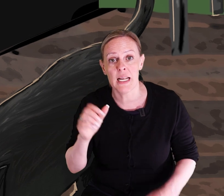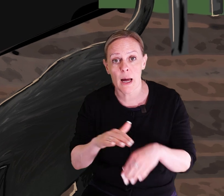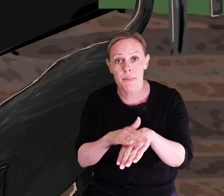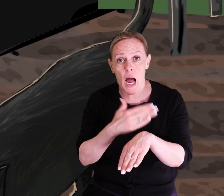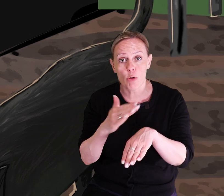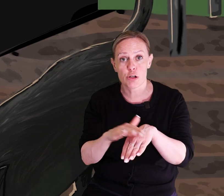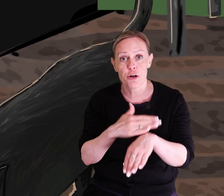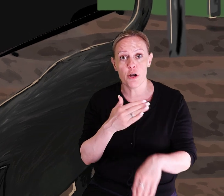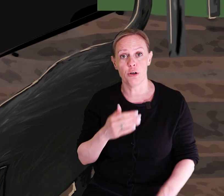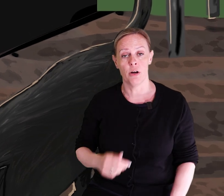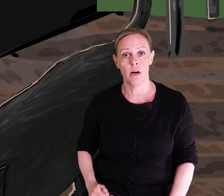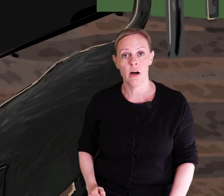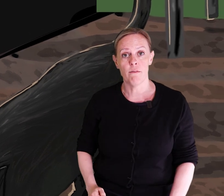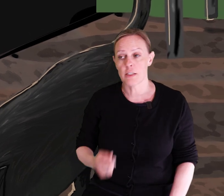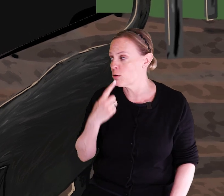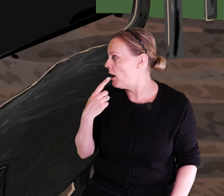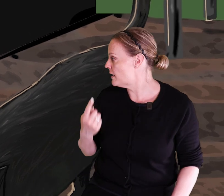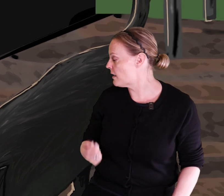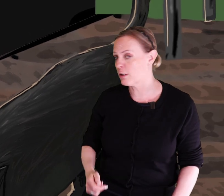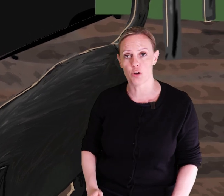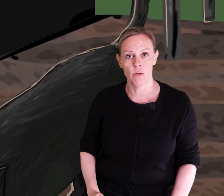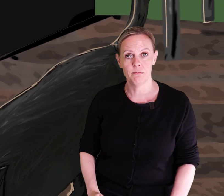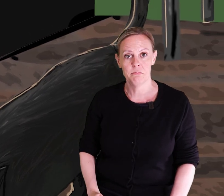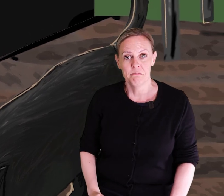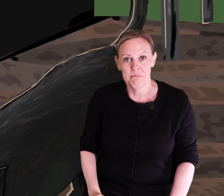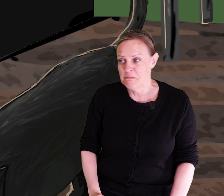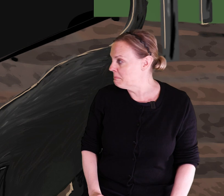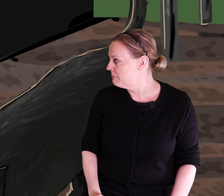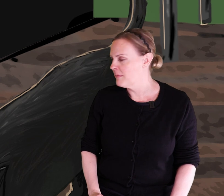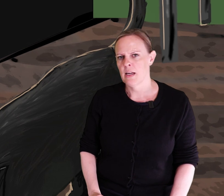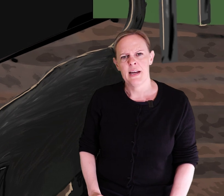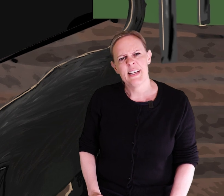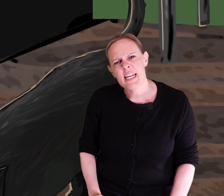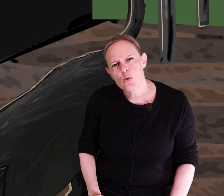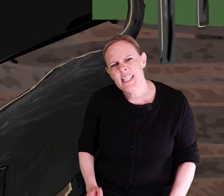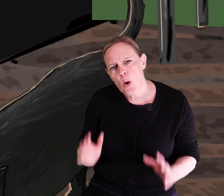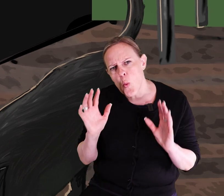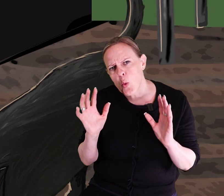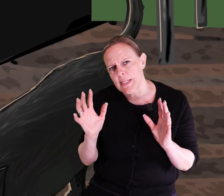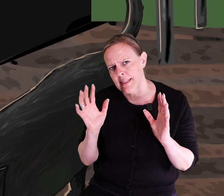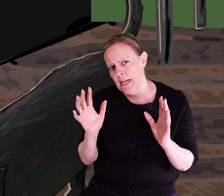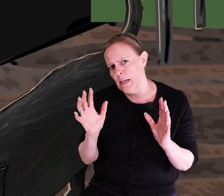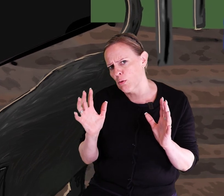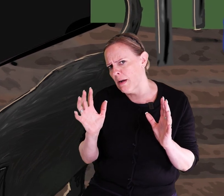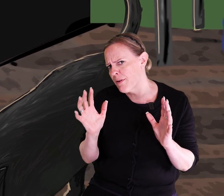på lilla Mjaus rygg vad skulle han ha sagt då det känns nog lite otäckt när man kommer